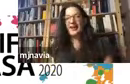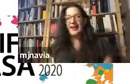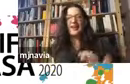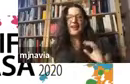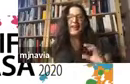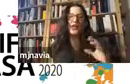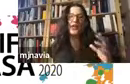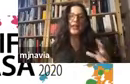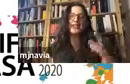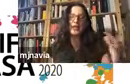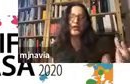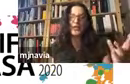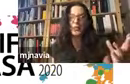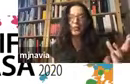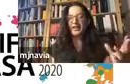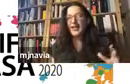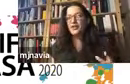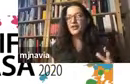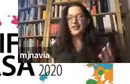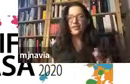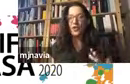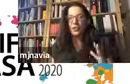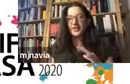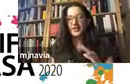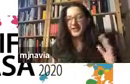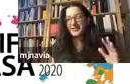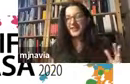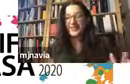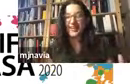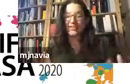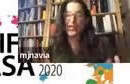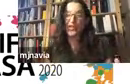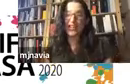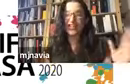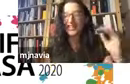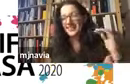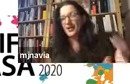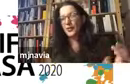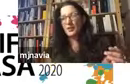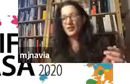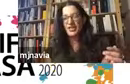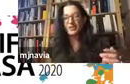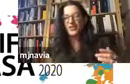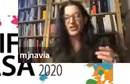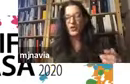y lumen sacó hace un par de años este volumen que es grandotote, que incluye muchísimos de